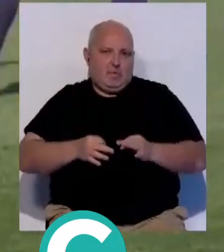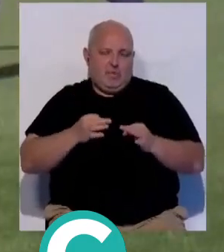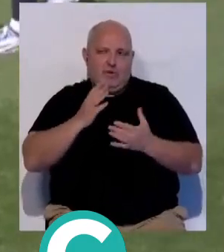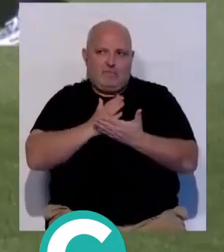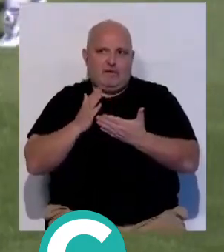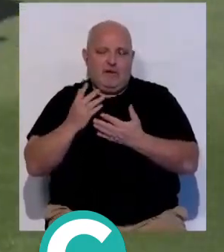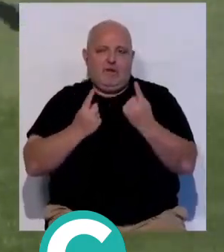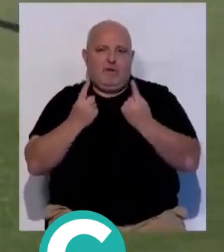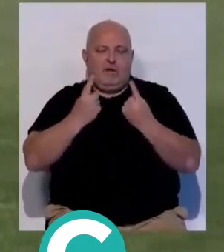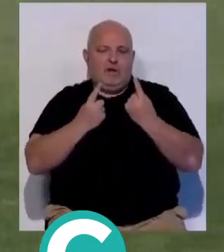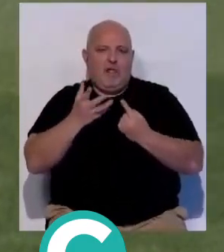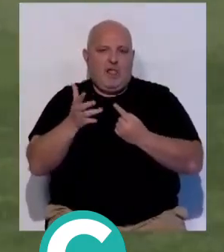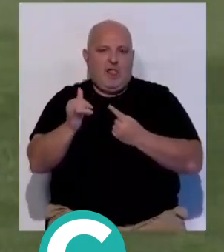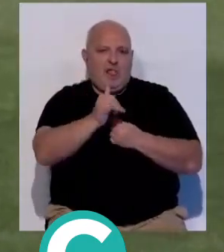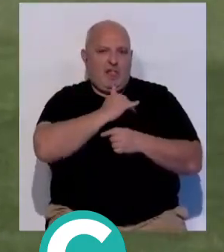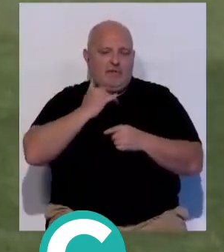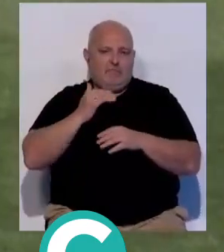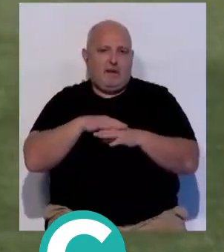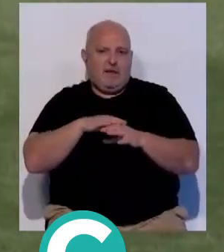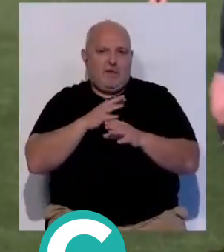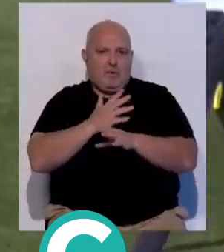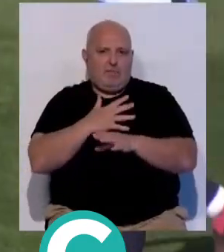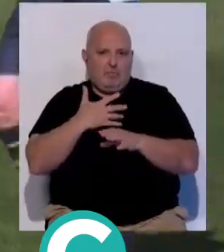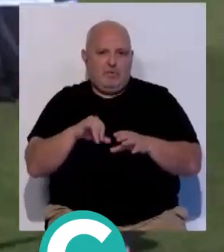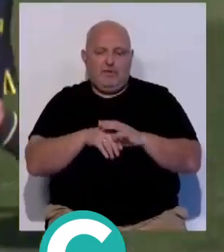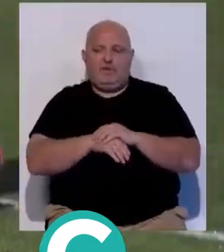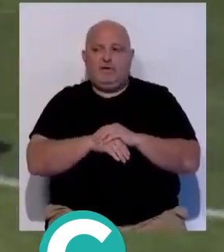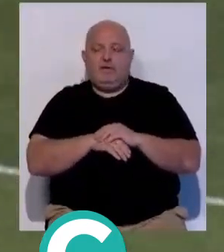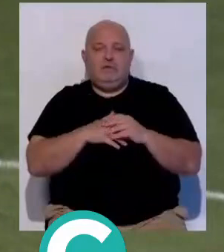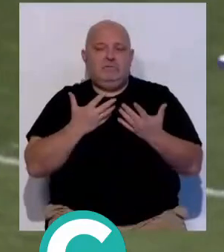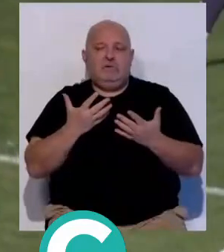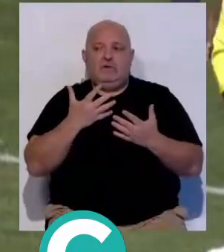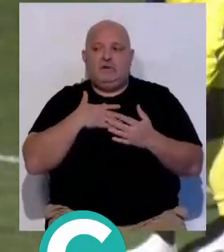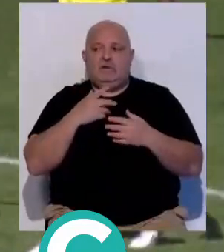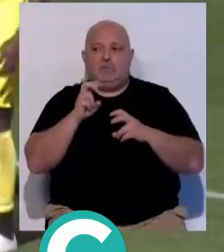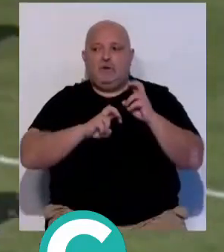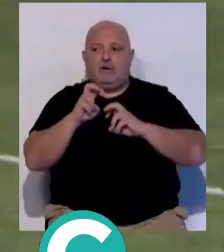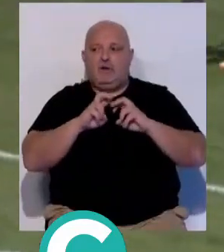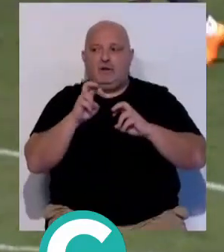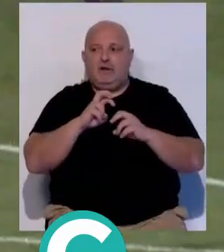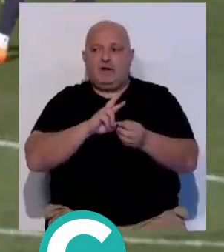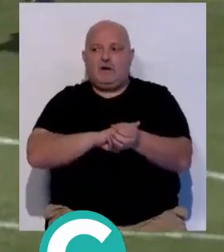de estos futbolistas van a estar disponibles para para Sergio y todo lo que se acercar el ritmo o